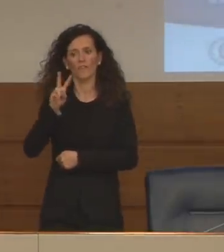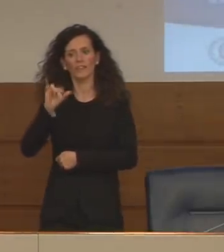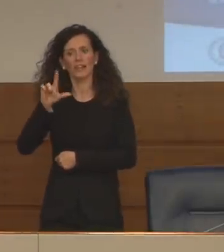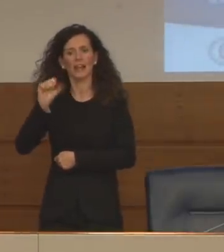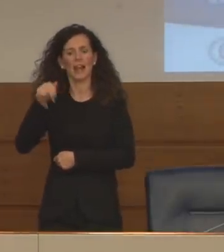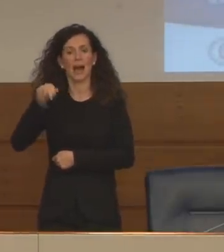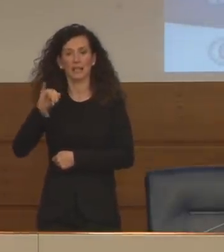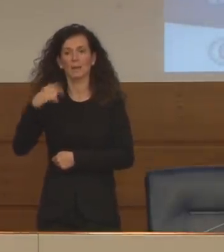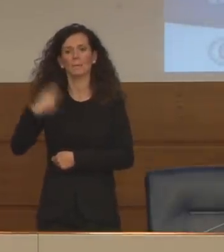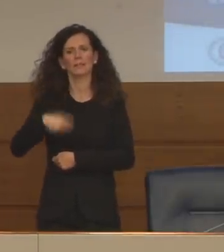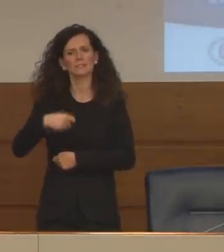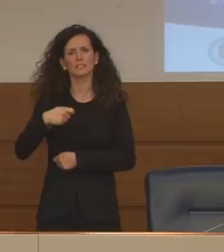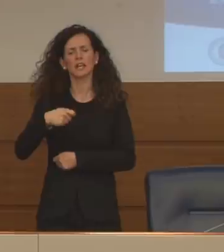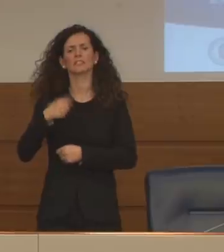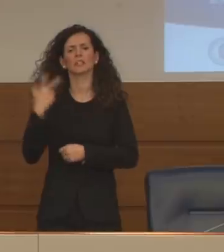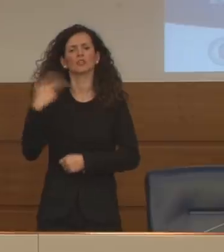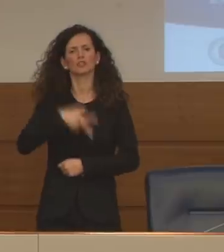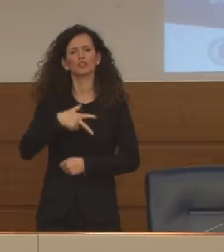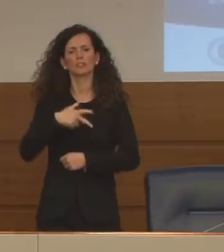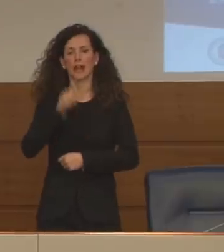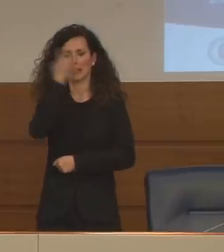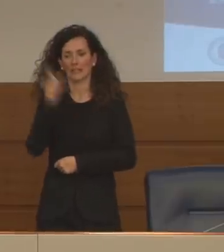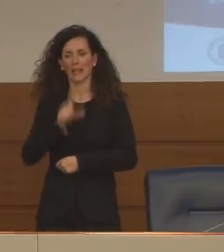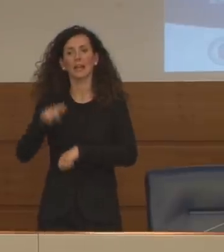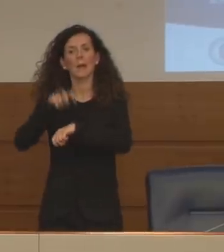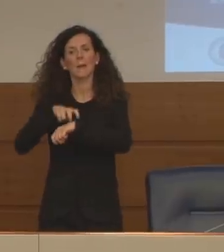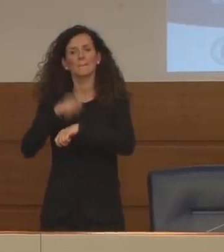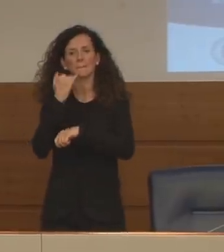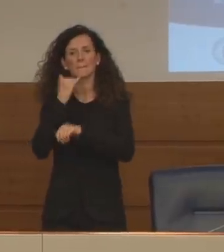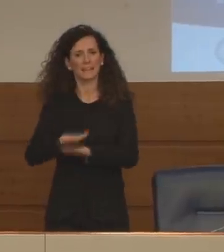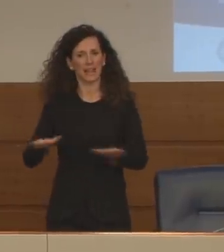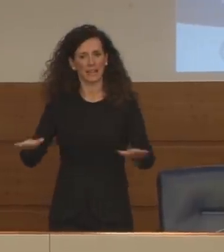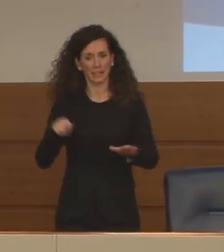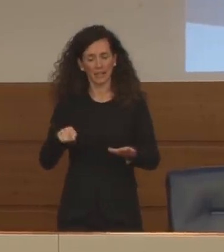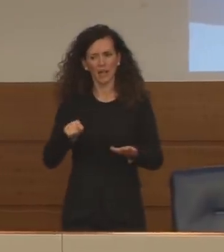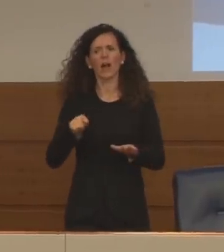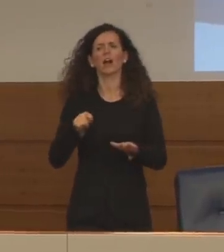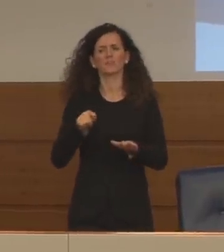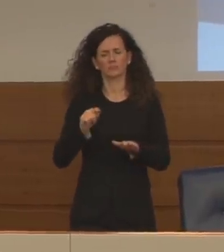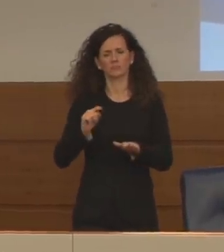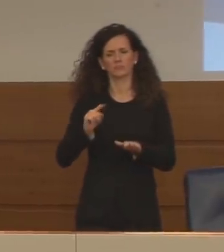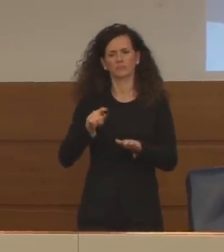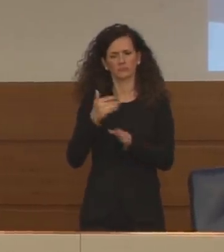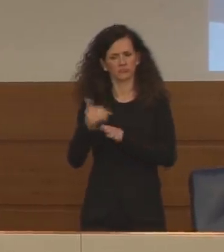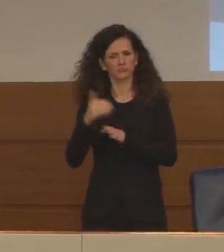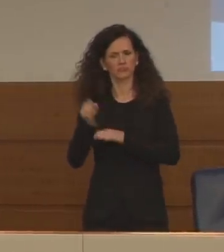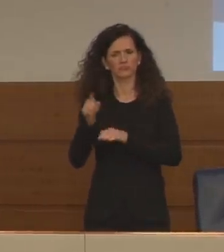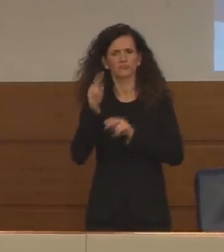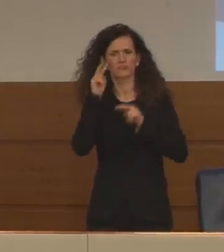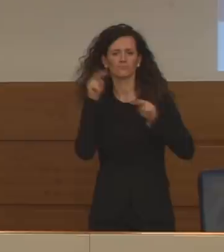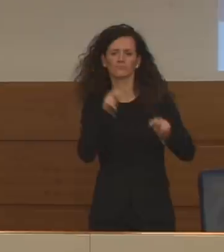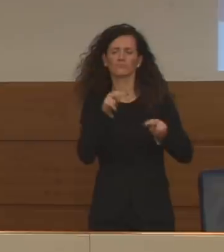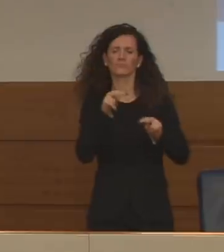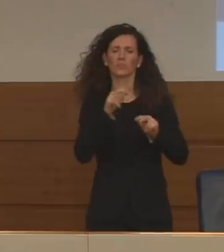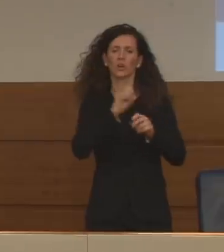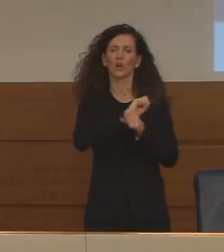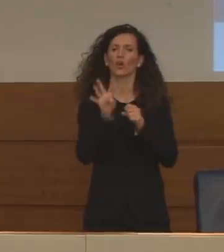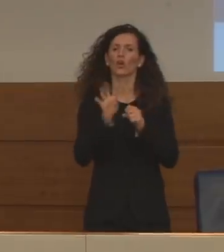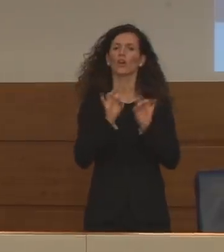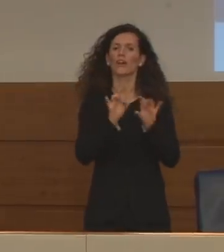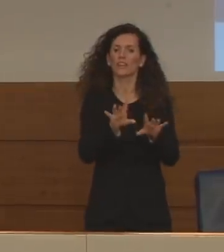Società Italiana di Pediatria che poi ci farà un focus sul coronavirus e i bambini.